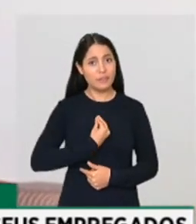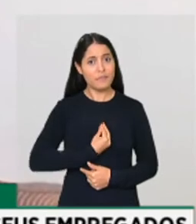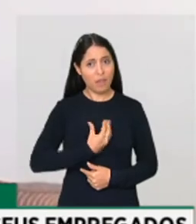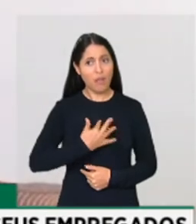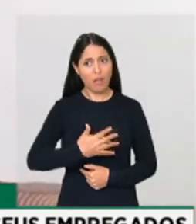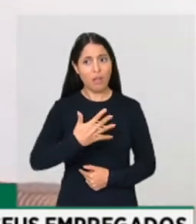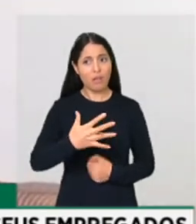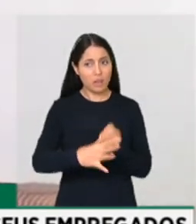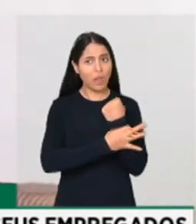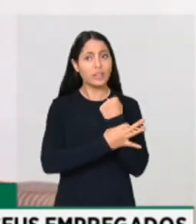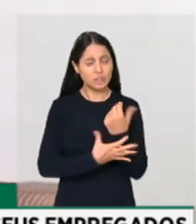SOBREVIVÊNCIA. EU GOSTARIA DE SOLICITAR A VOSSA EXCELÊNCIA,